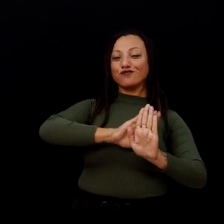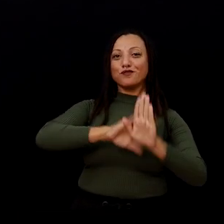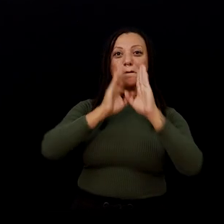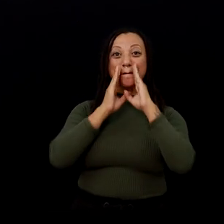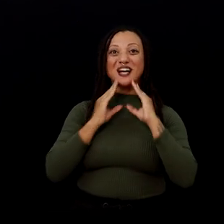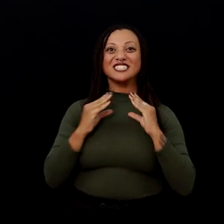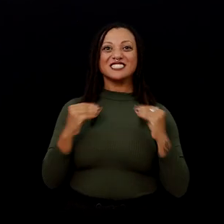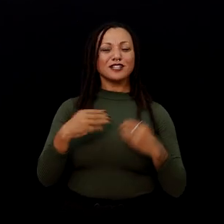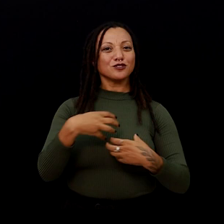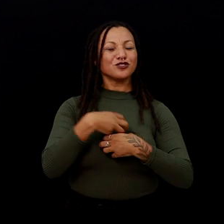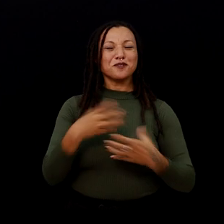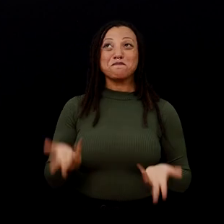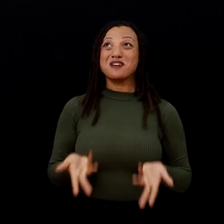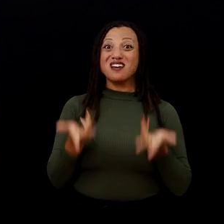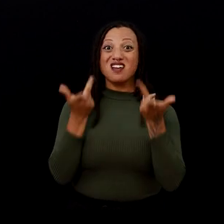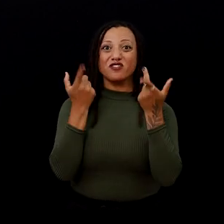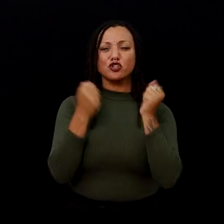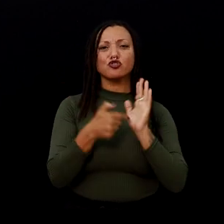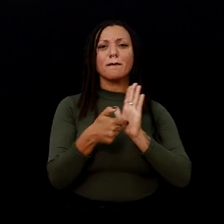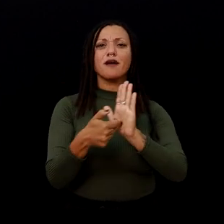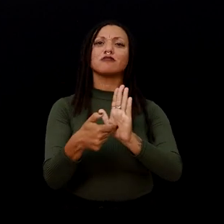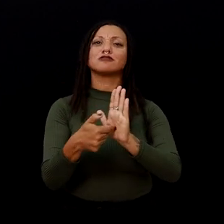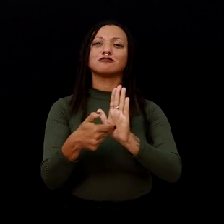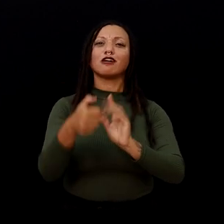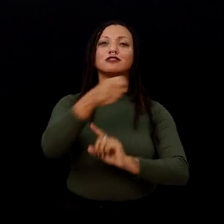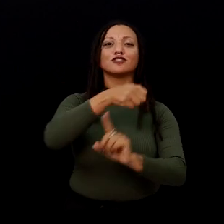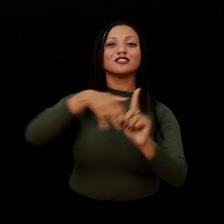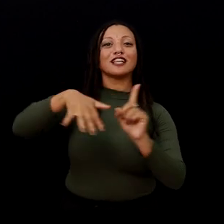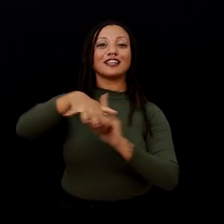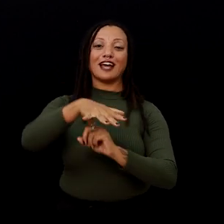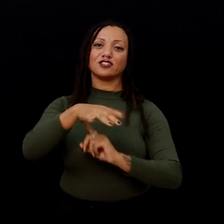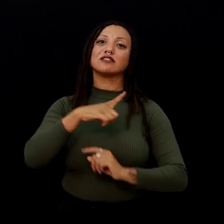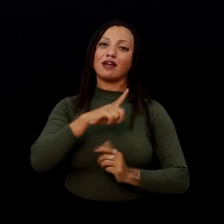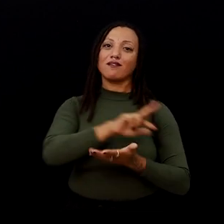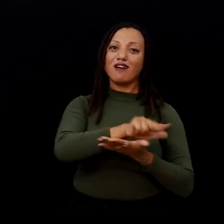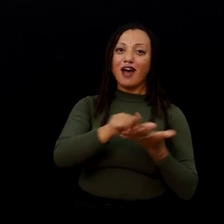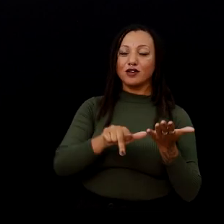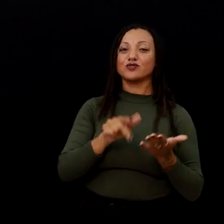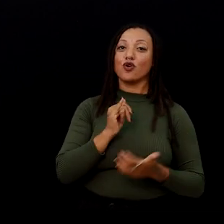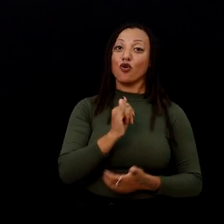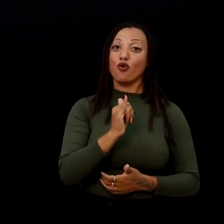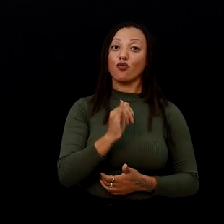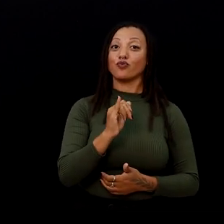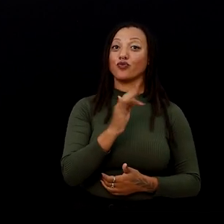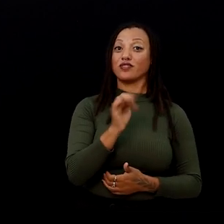E o Machado consegue trazer isso de forma maravilhosa, sendo no conto da vara ou em outros.